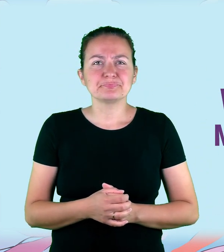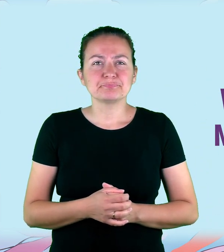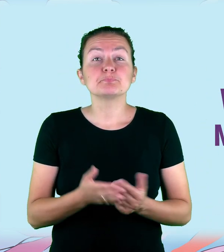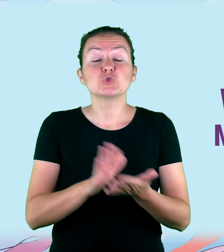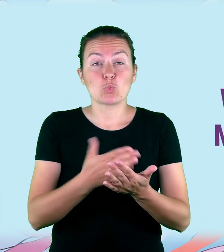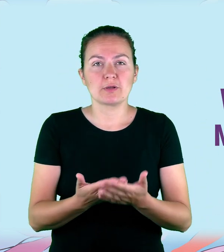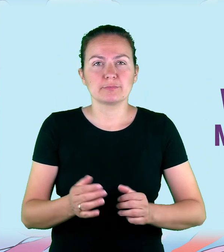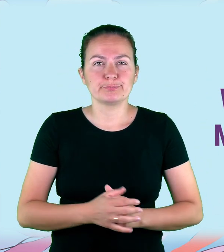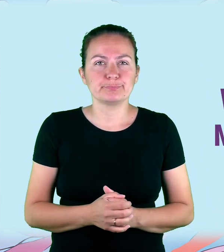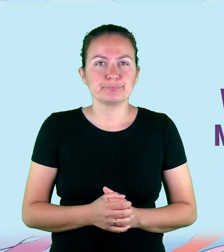Przykłady: